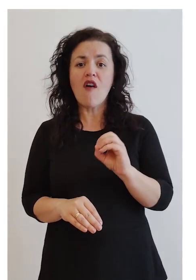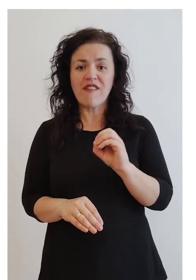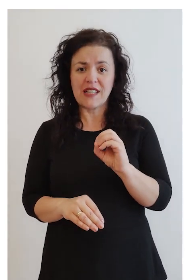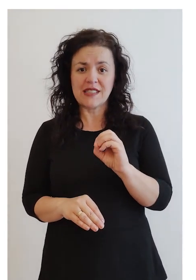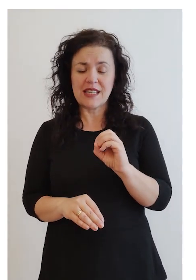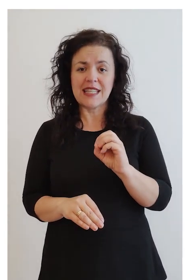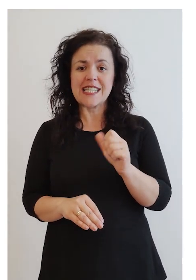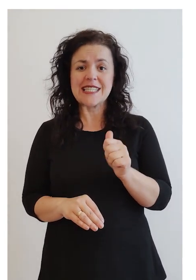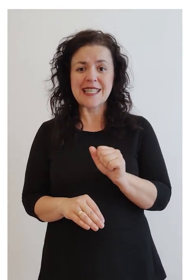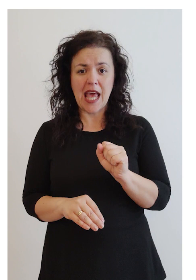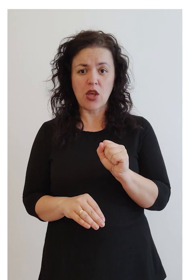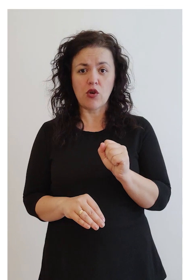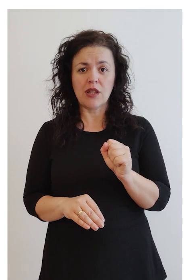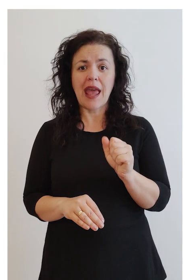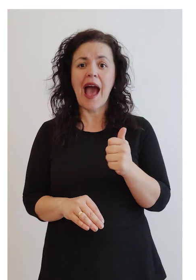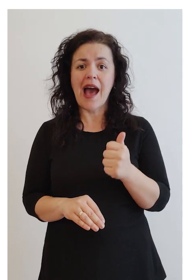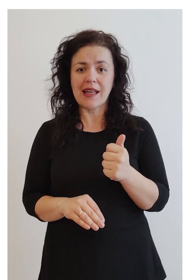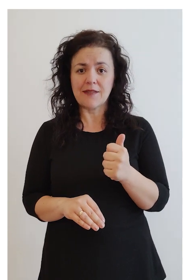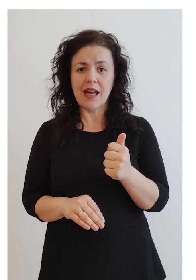Cea mai mare parte a conținutului